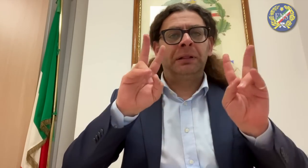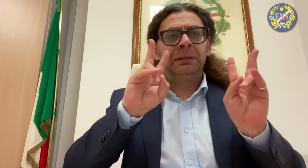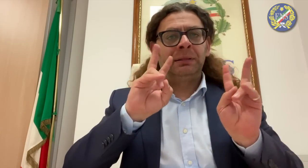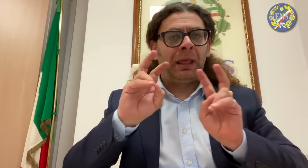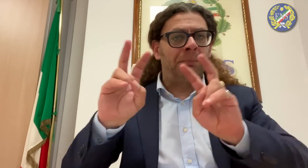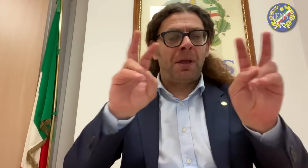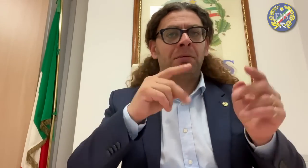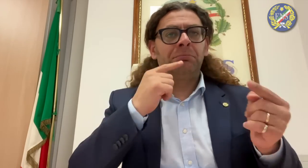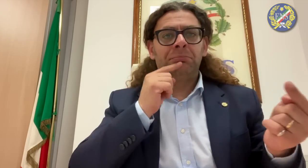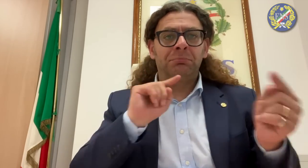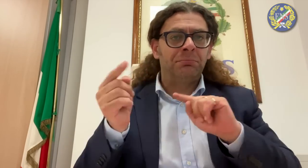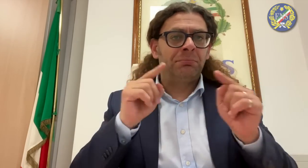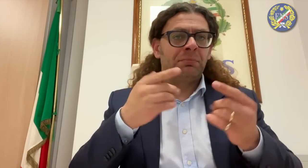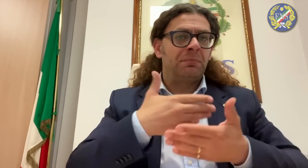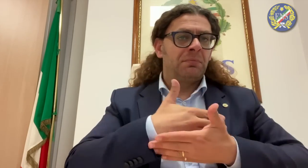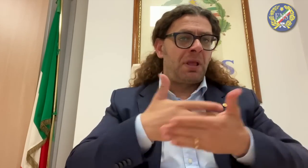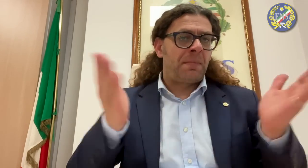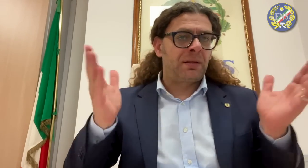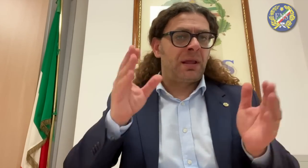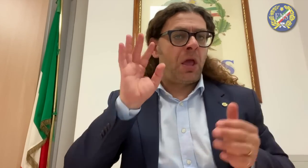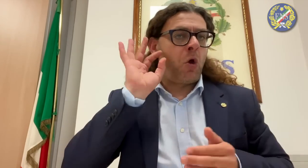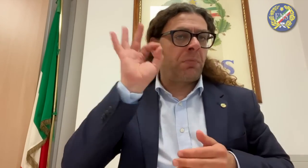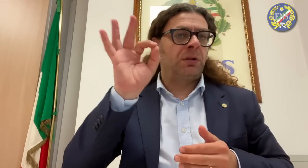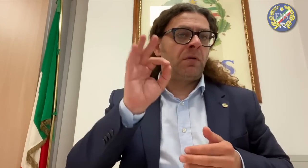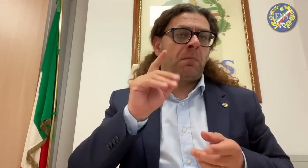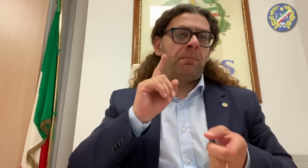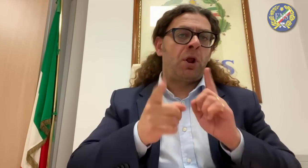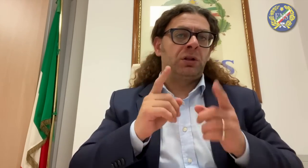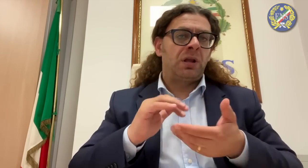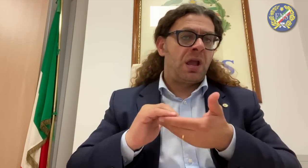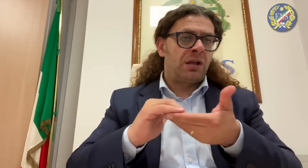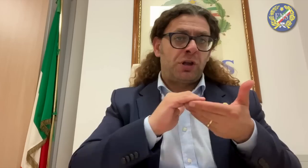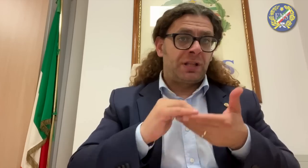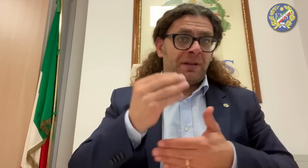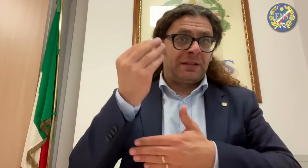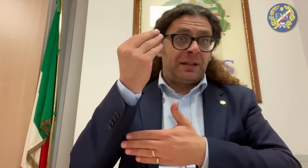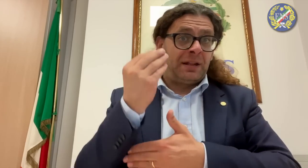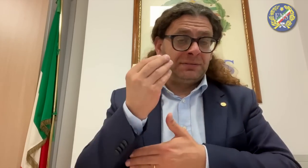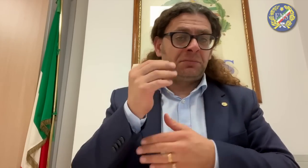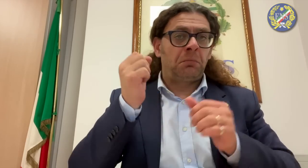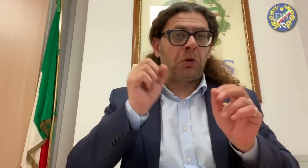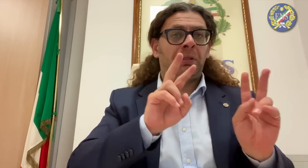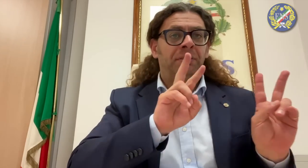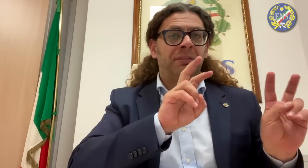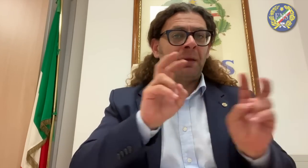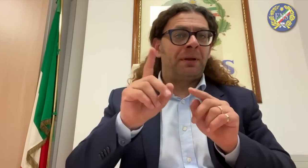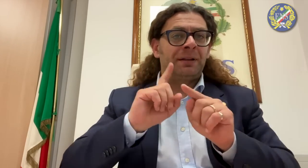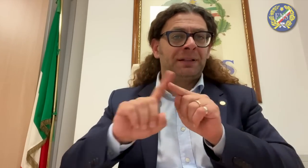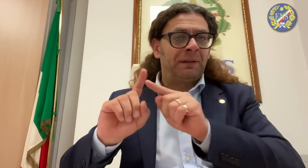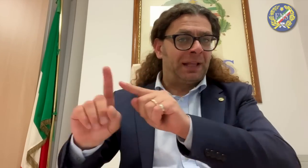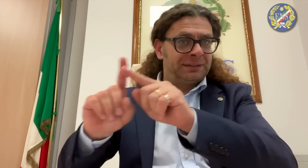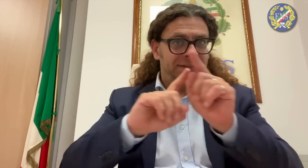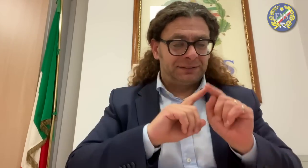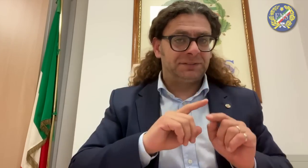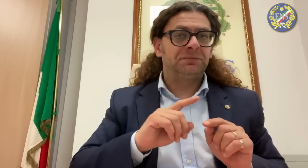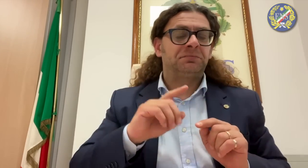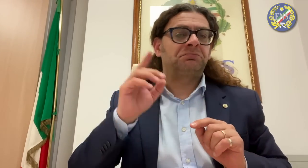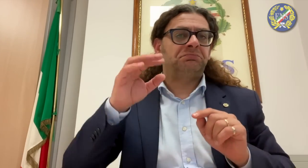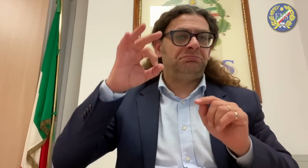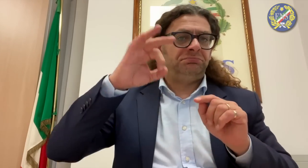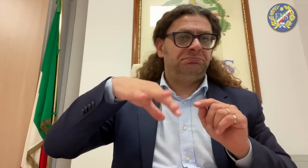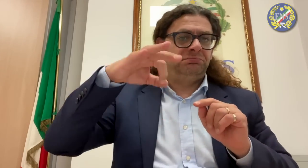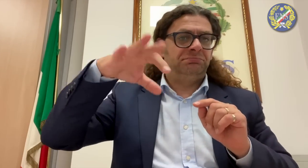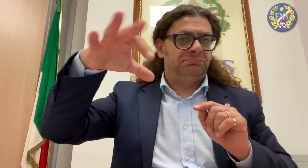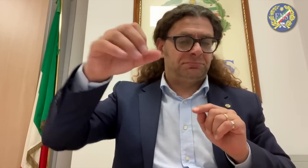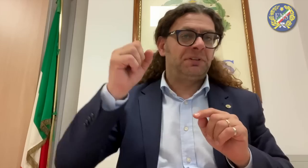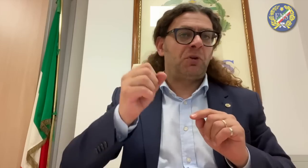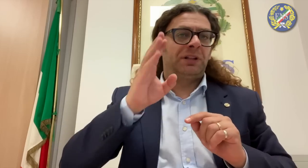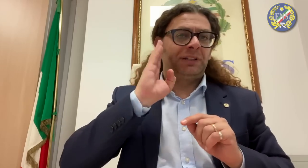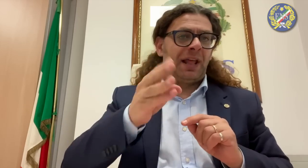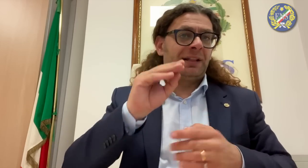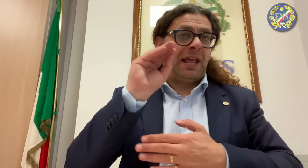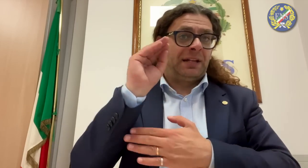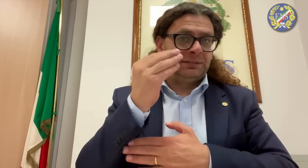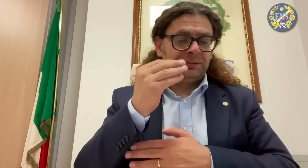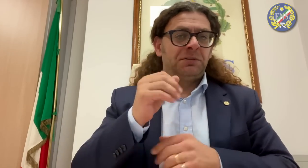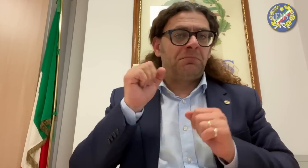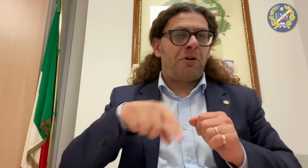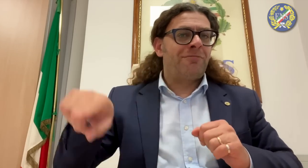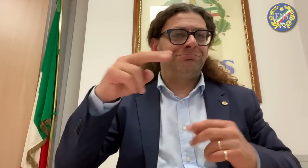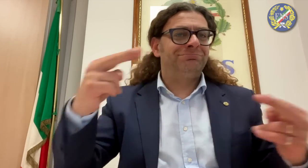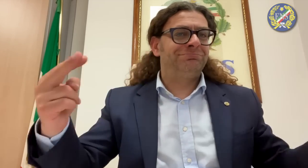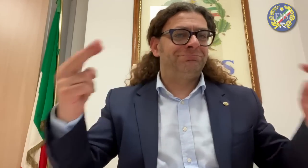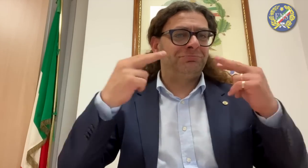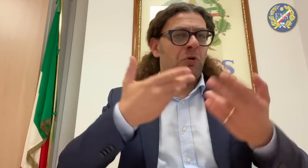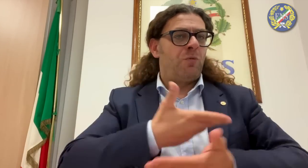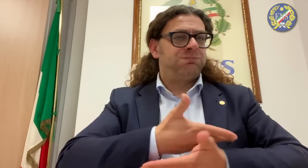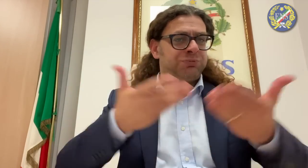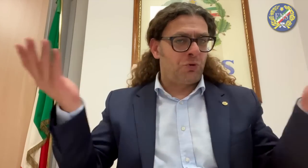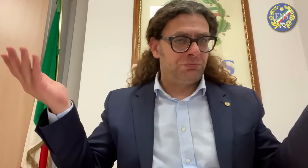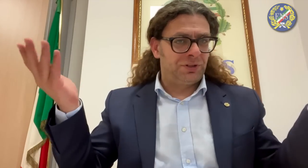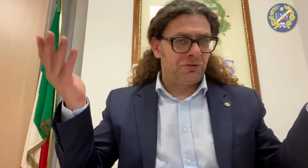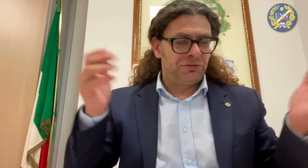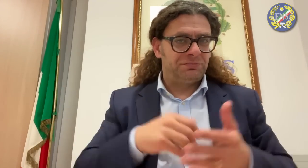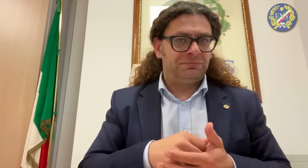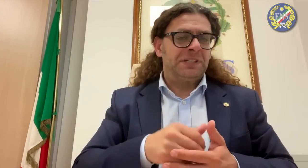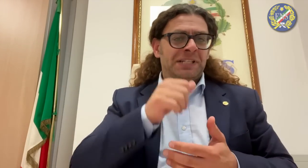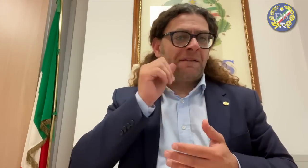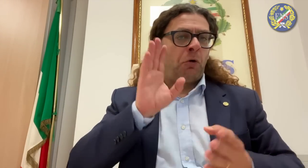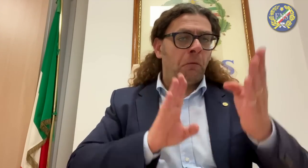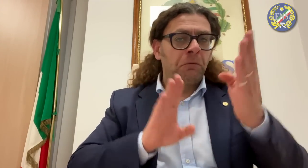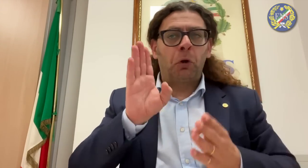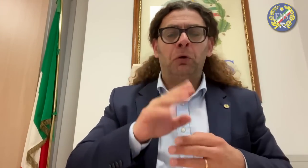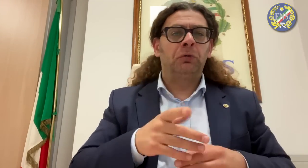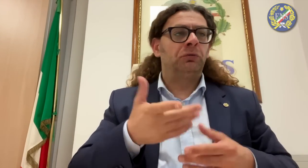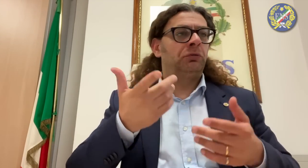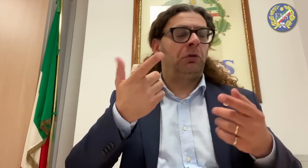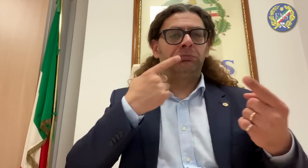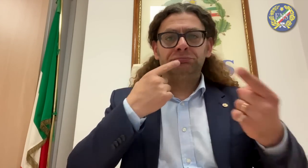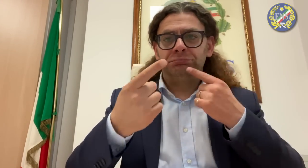confronti di vario genere per discutere della politica associativa dell’ENS riguardo a numerose tematiche, considerando che il confronto pubblico e lo scambio